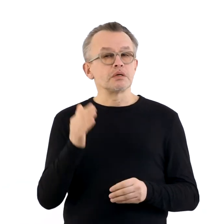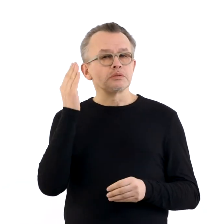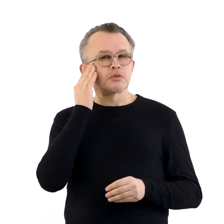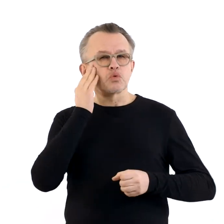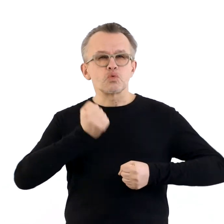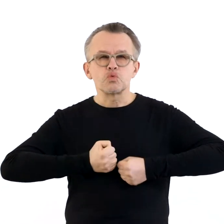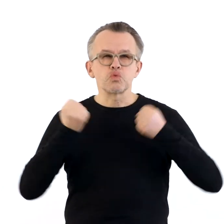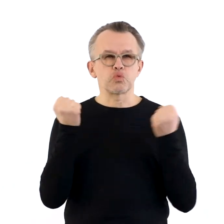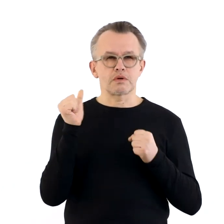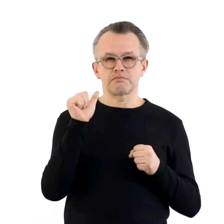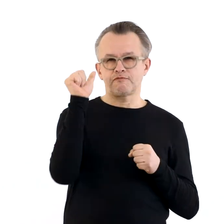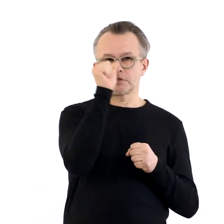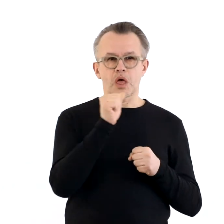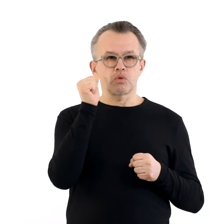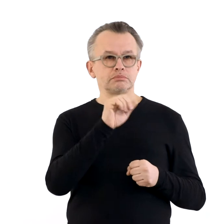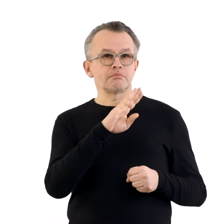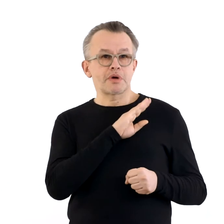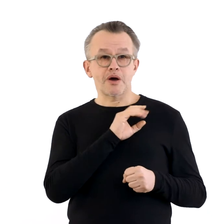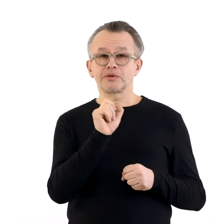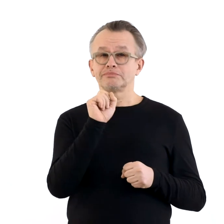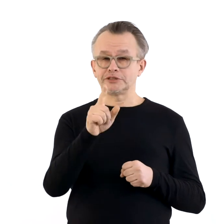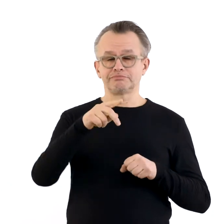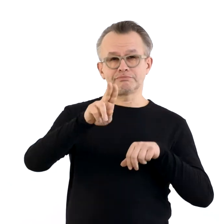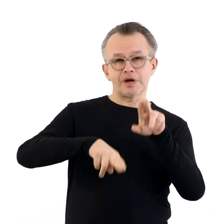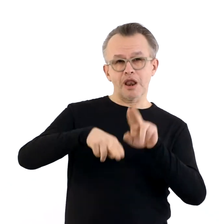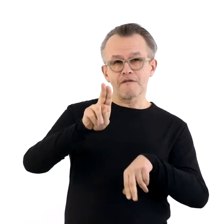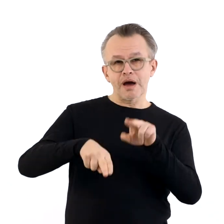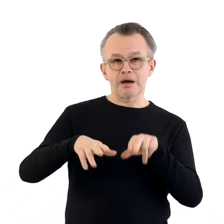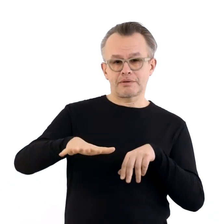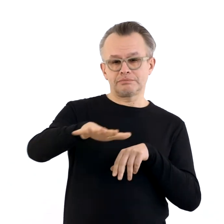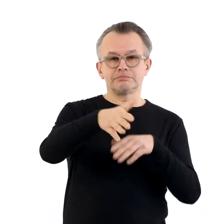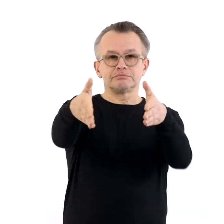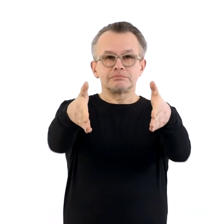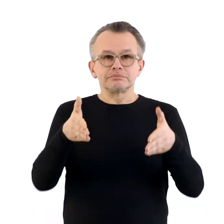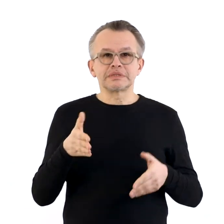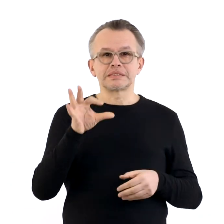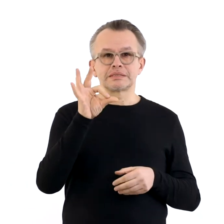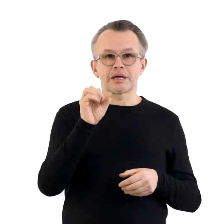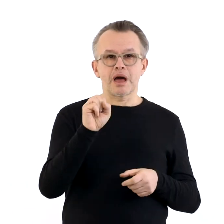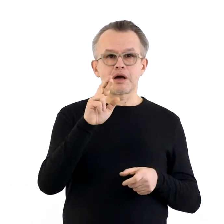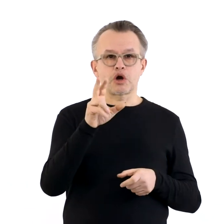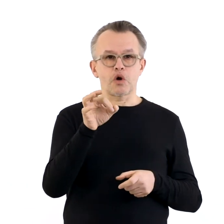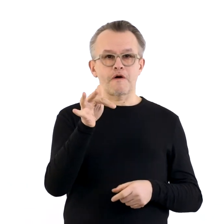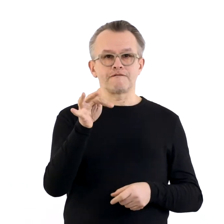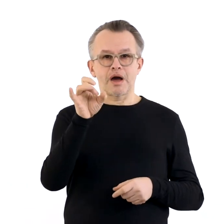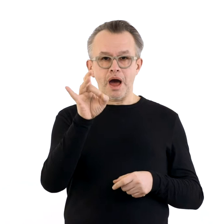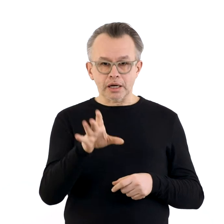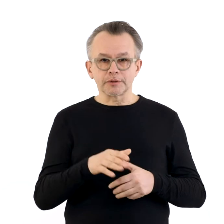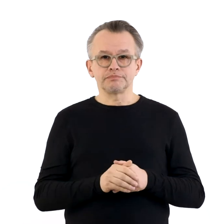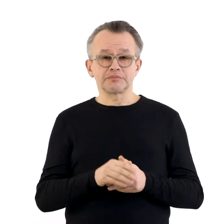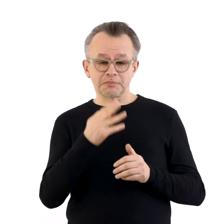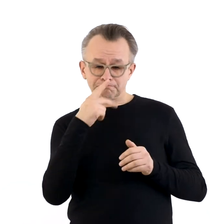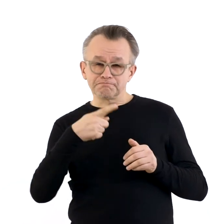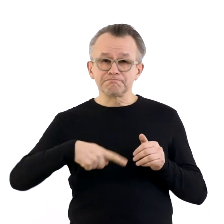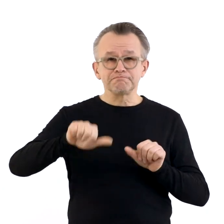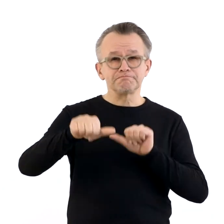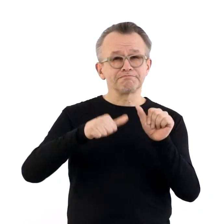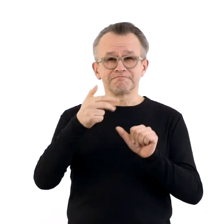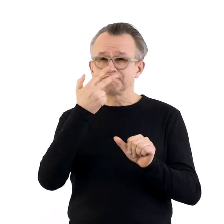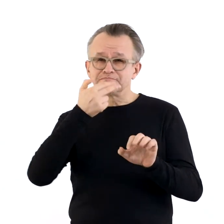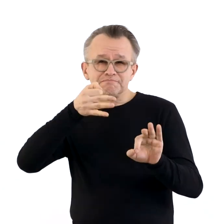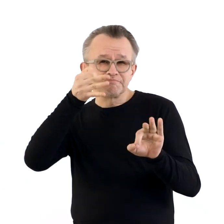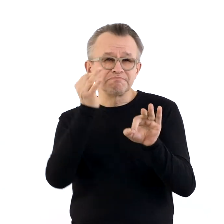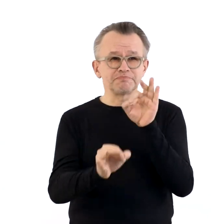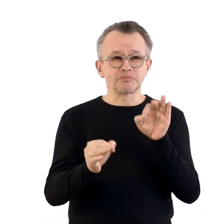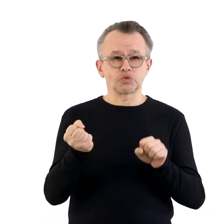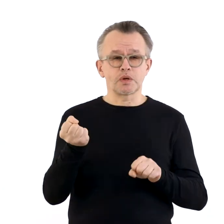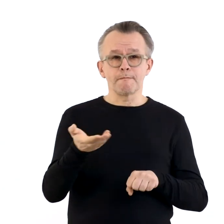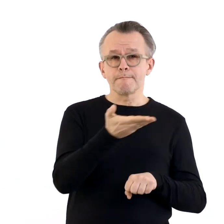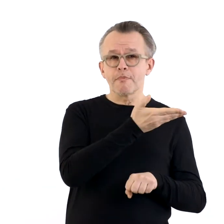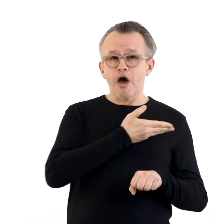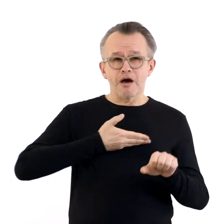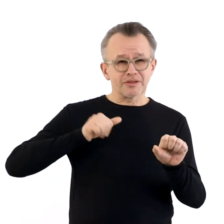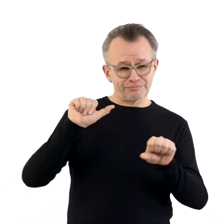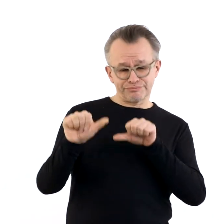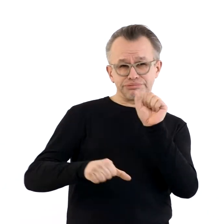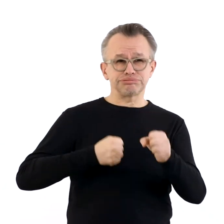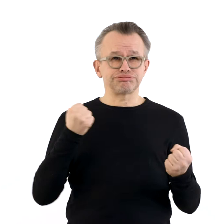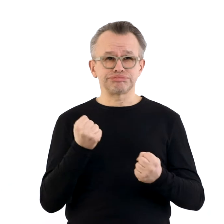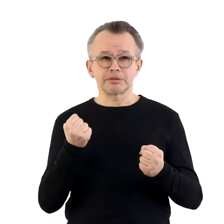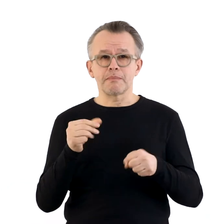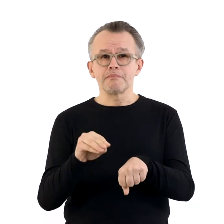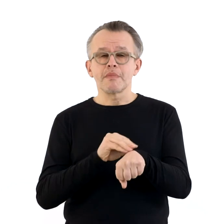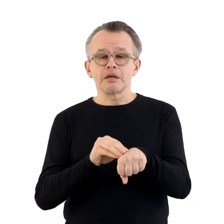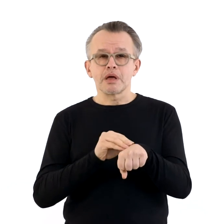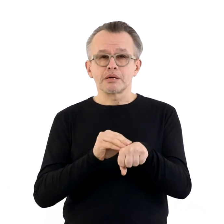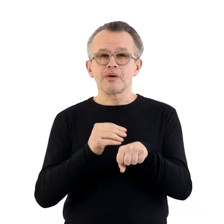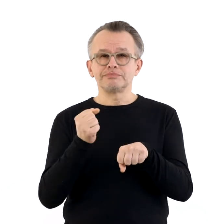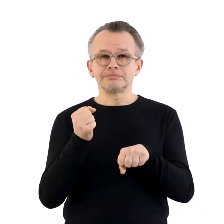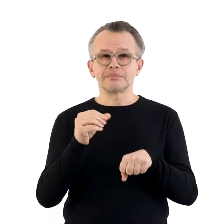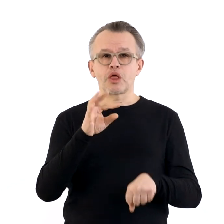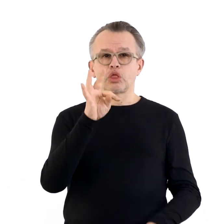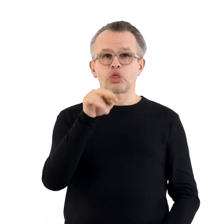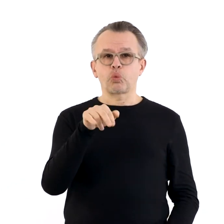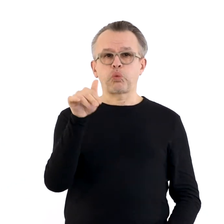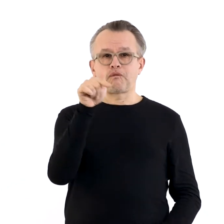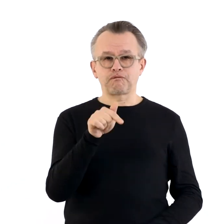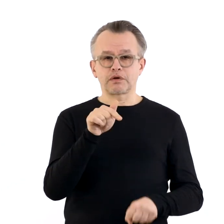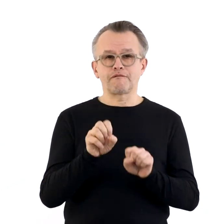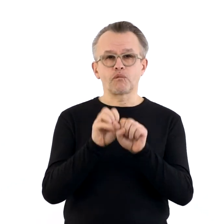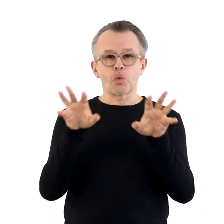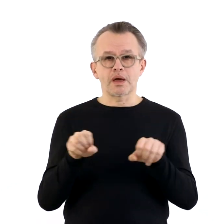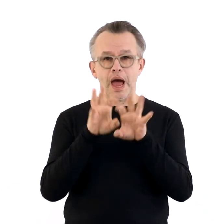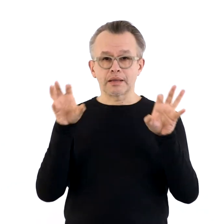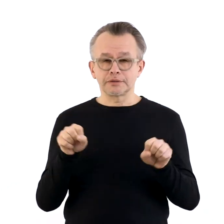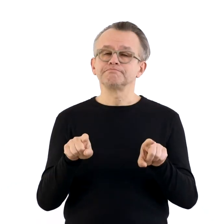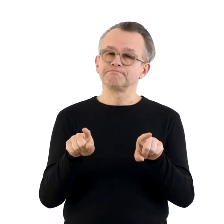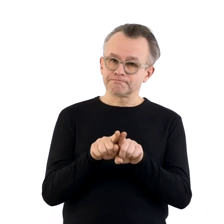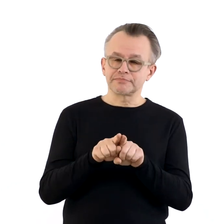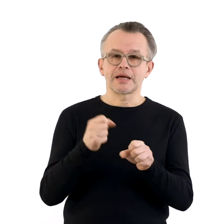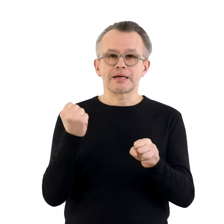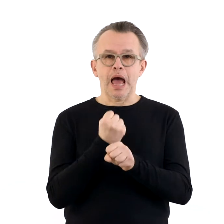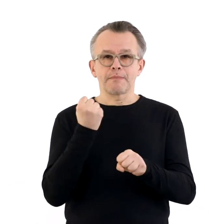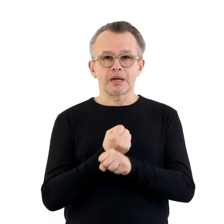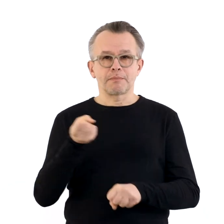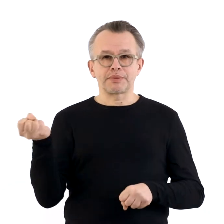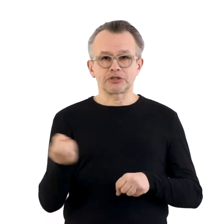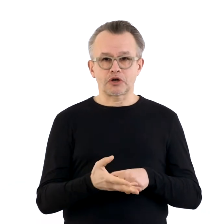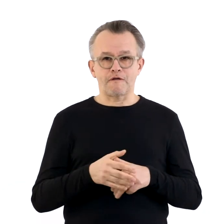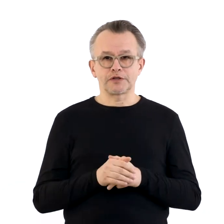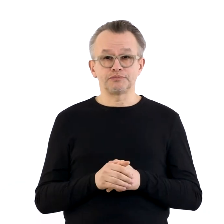Popularne były wizerunki zmarłych na sarkofagach z wiernym oddaniem detali, były rzeźbione w tufie wulkanicznym oraz piaskowcu.